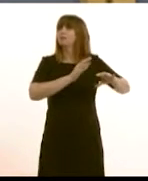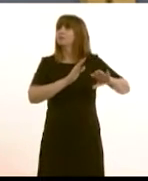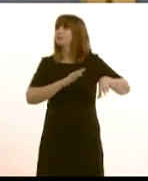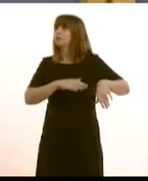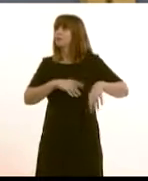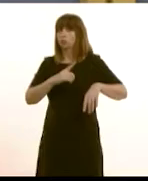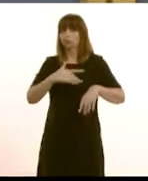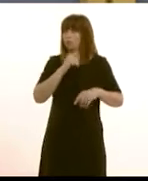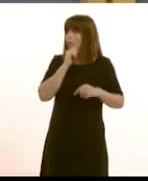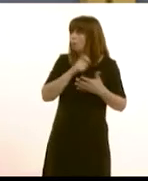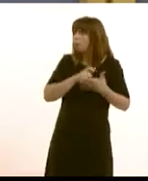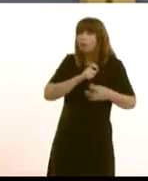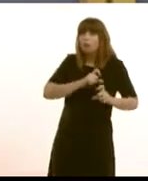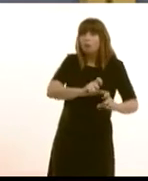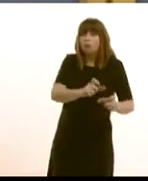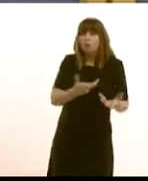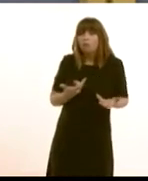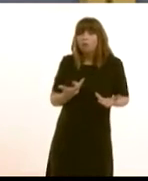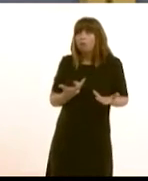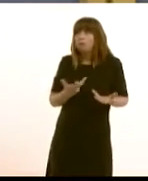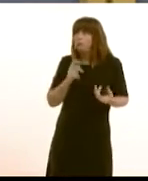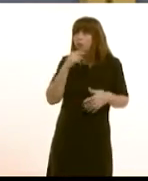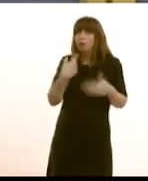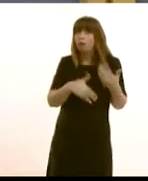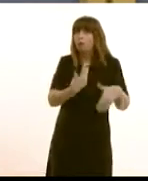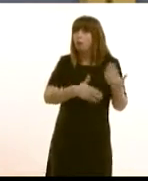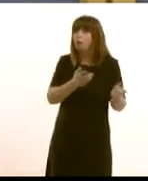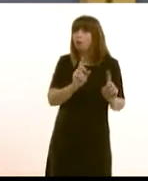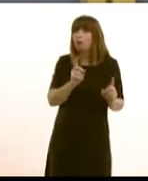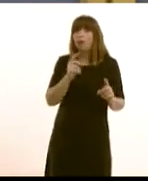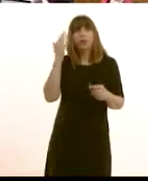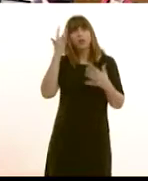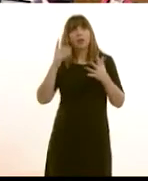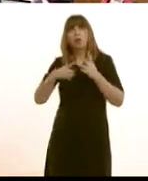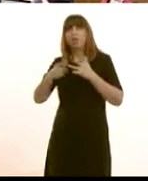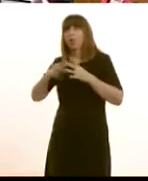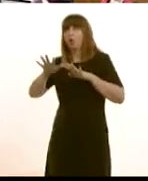ac ar gyfer y cynlluniau ar gyfer morlynnoedd eraill ar gyfer arfordir Cymru?